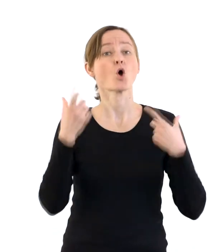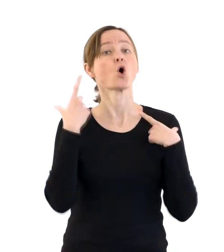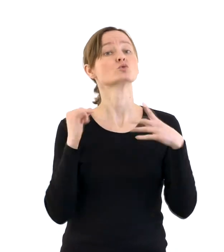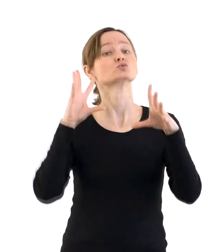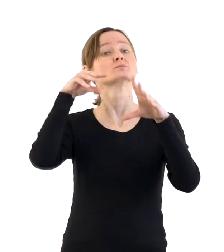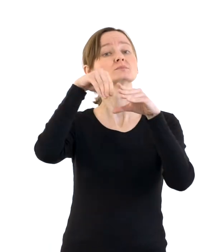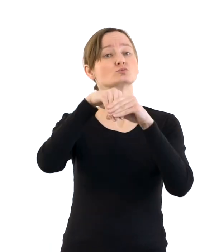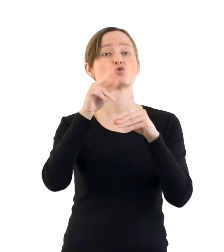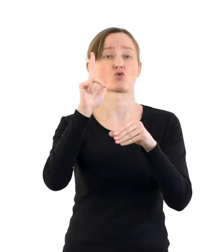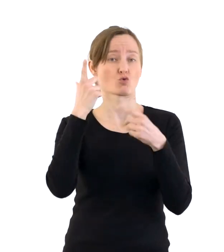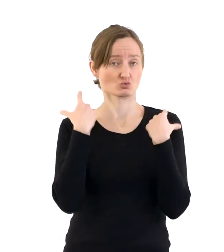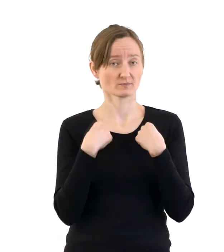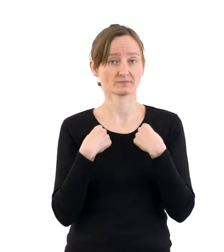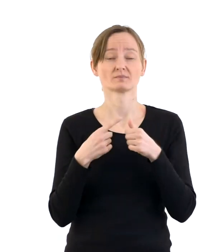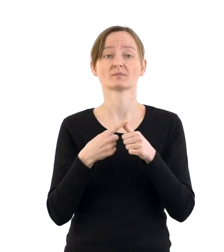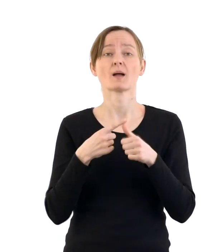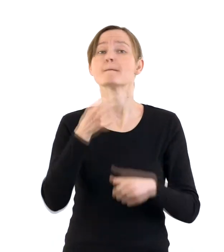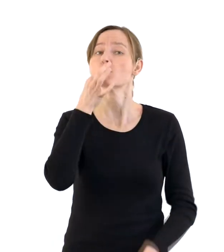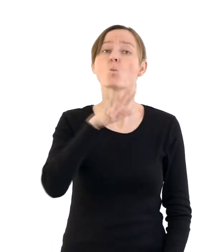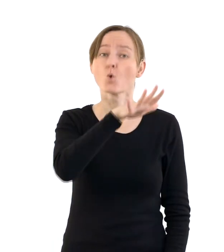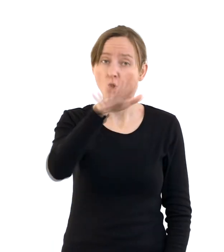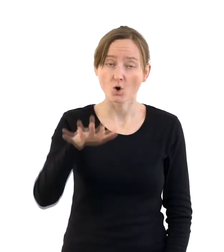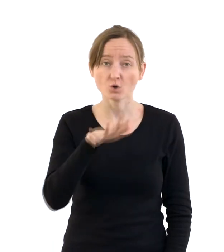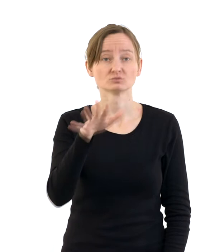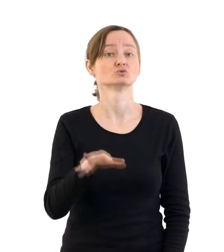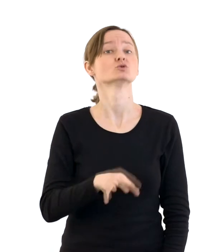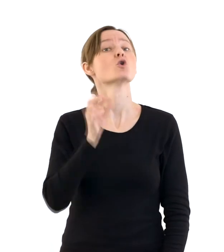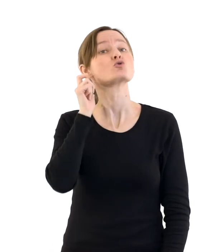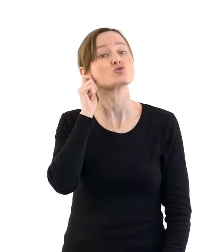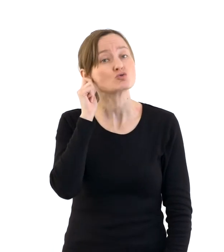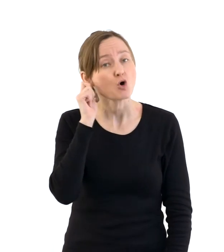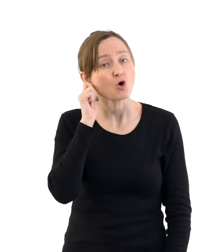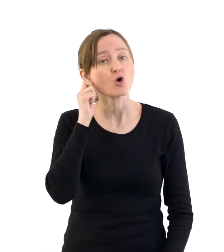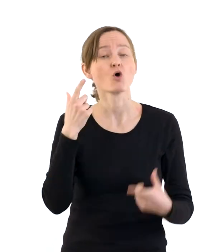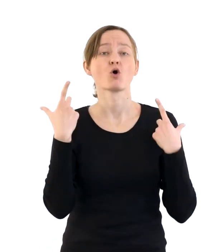Do takich osób zaliczamy: Młodzież Kobiety